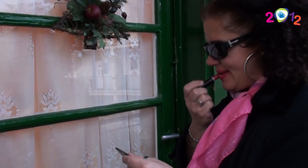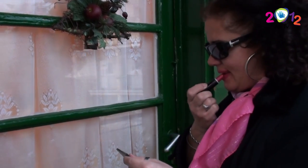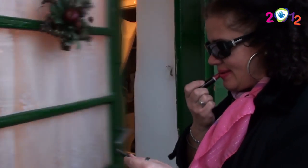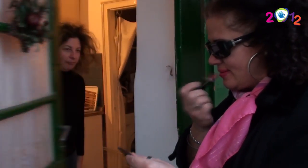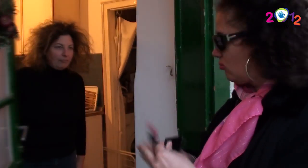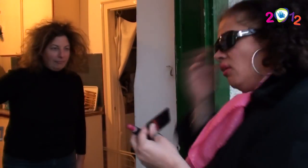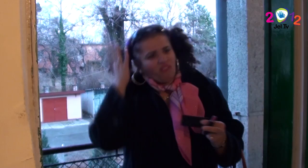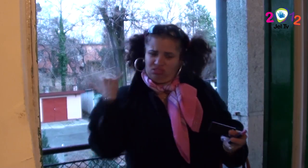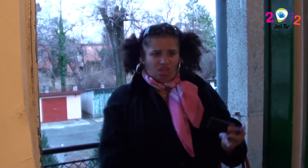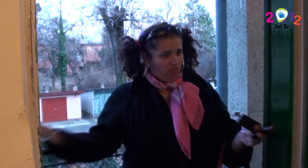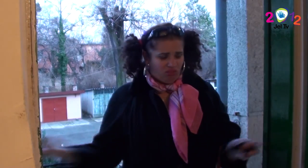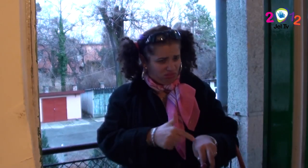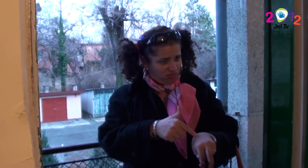Sokáig vártam! Idő van!